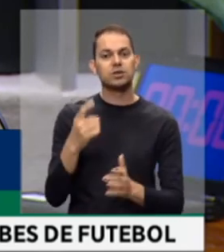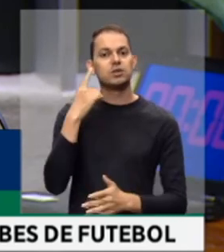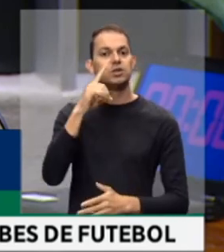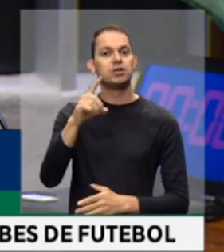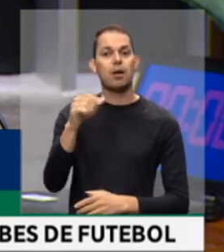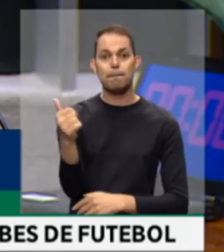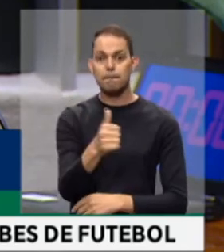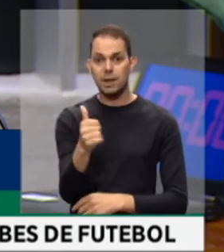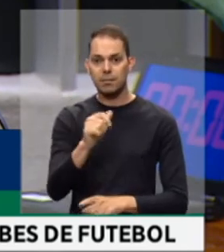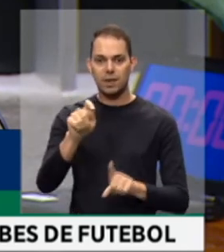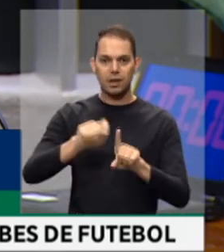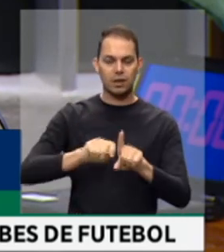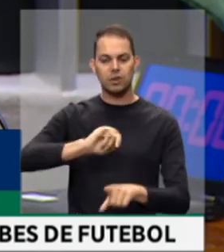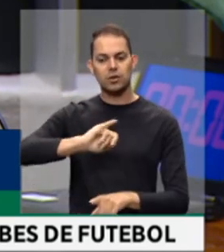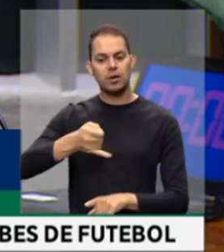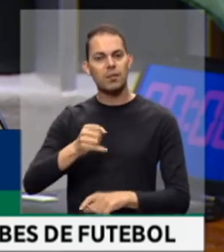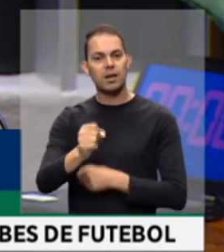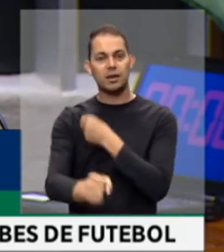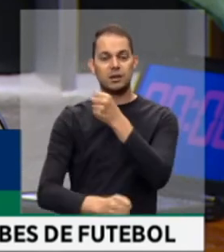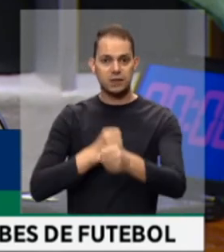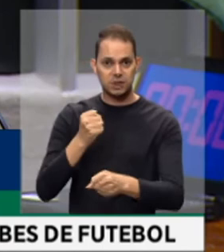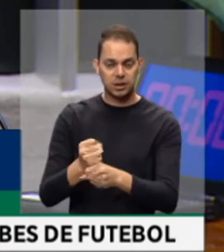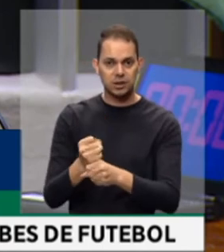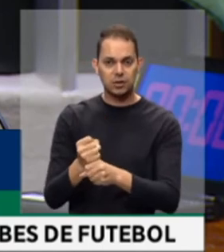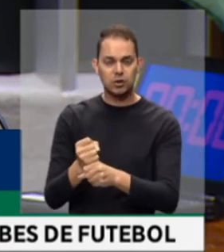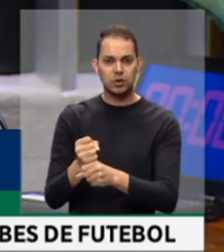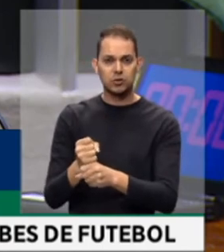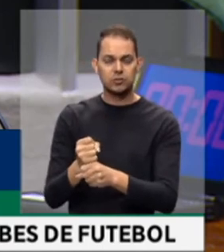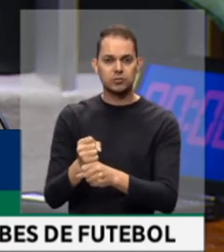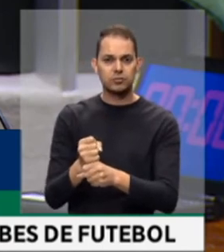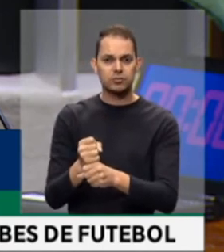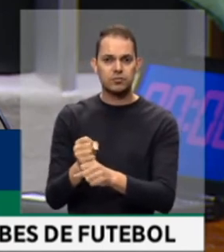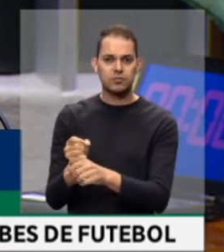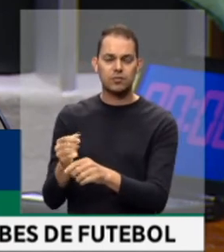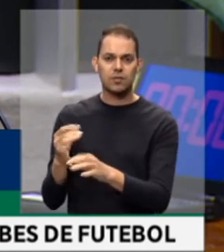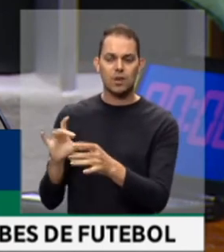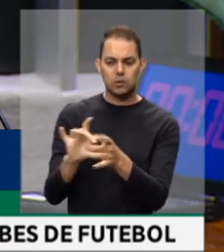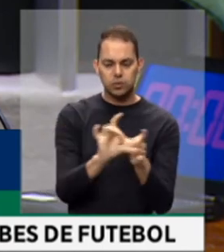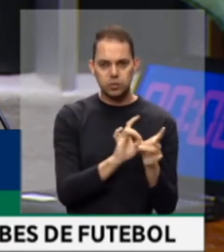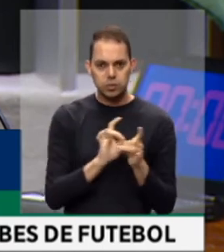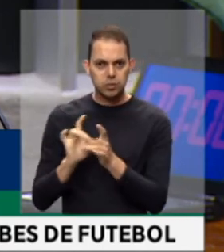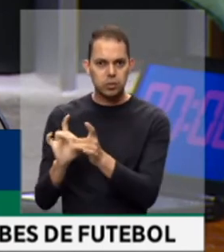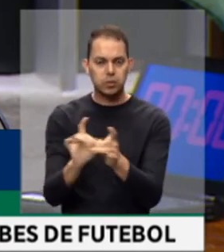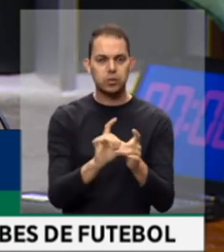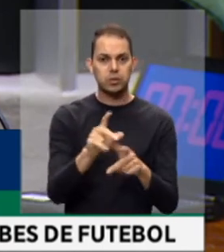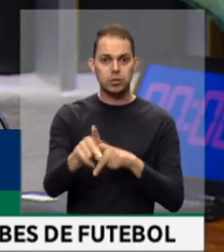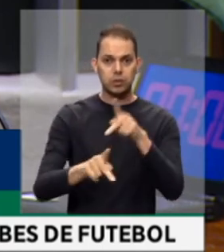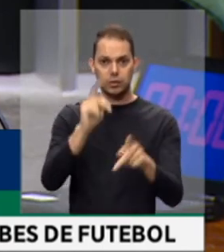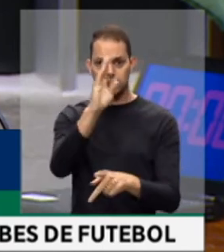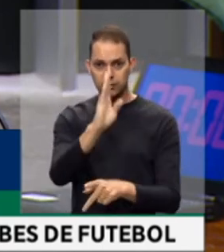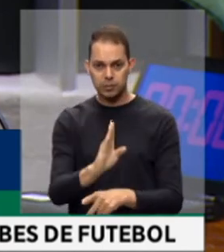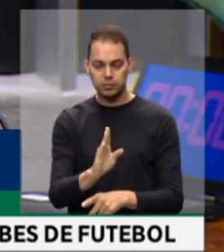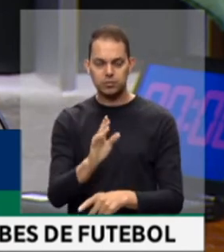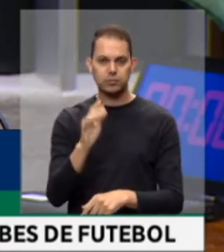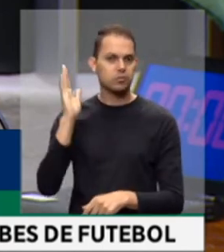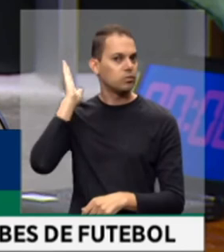PREFEITO DE BELÉM DO PARÁ QUE ASSUMIRÁA PARTIR DE PRIMEIRO DE JANEIRO... COMO IRMÃOS... DO POVO DE BELÉ M... IRMÃOS DO POVO DO PARÁ